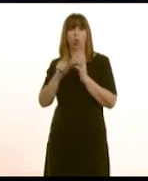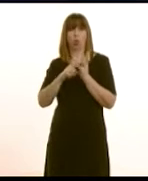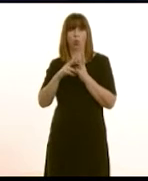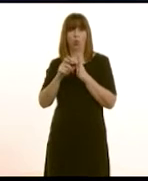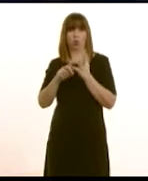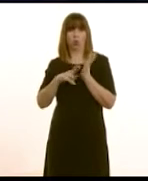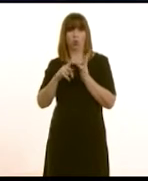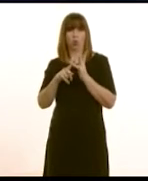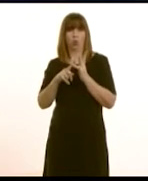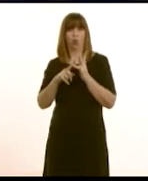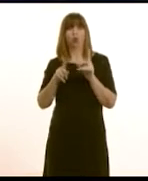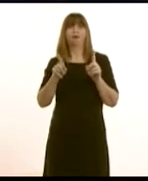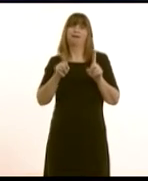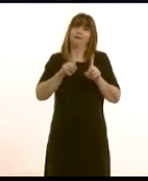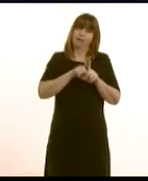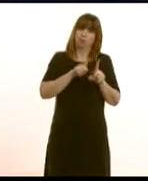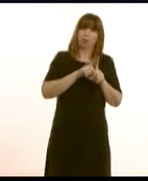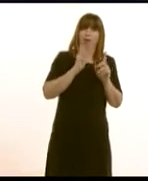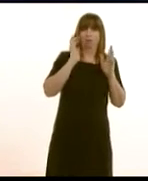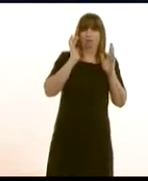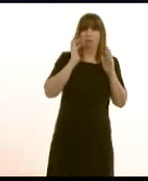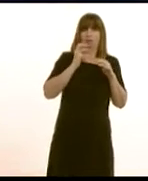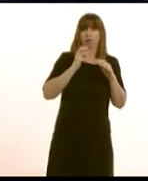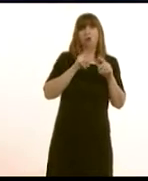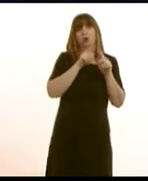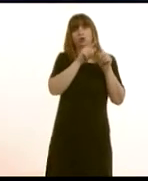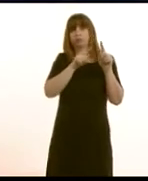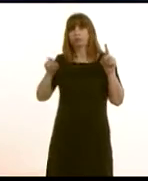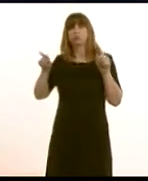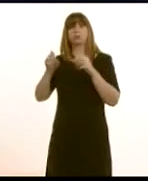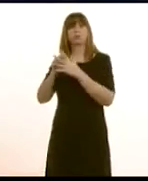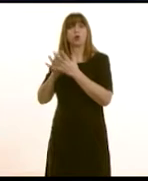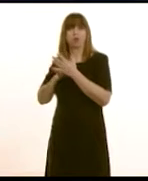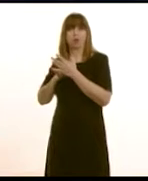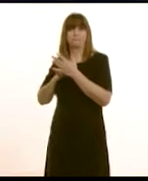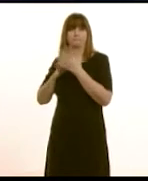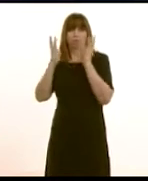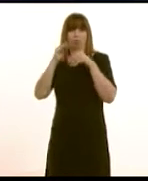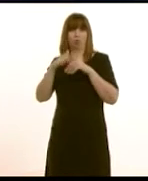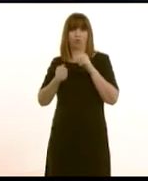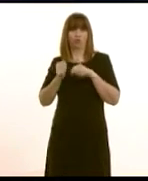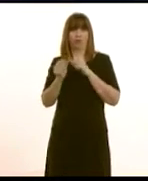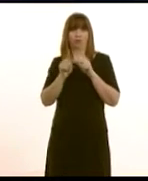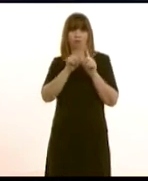Birmingham. A gaf i ofyn, felly, a yw eich swyddogion chiín cynnal trafodaethau o gwbl